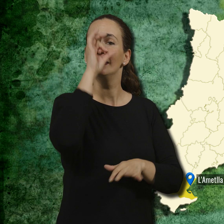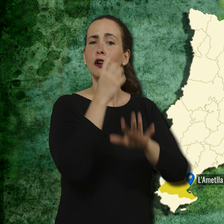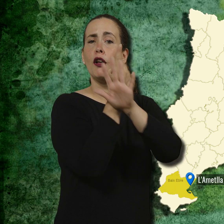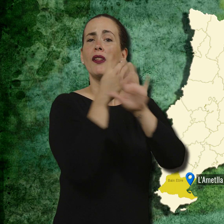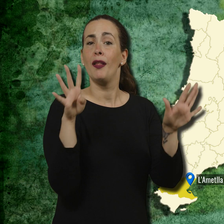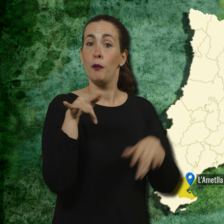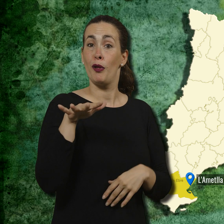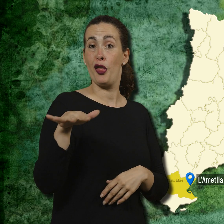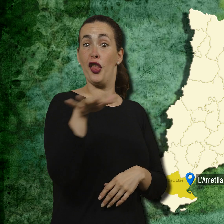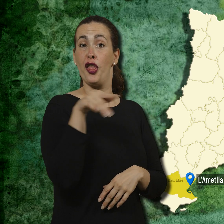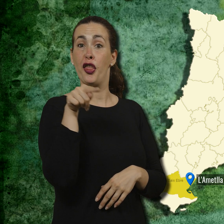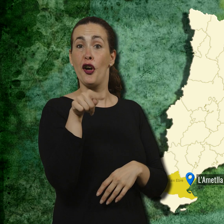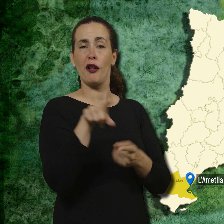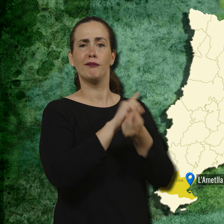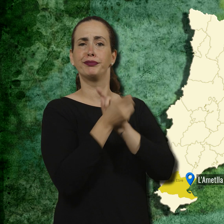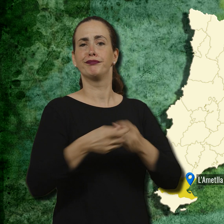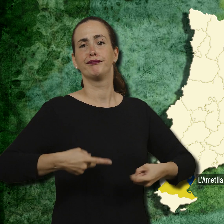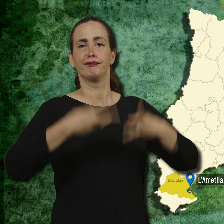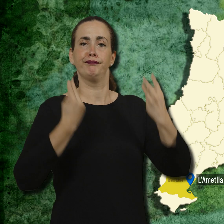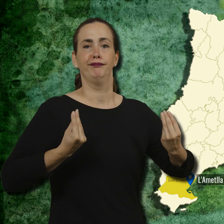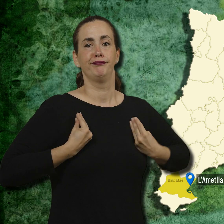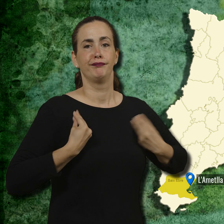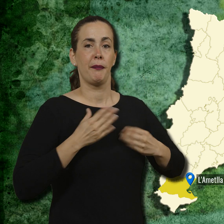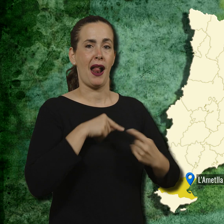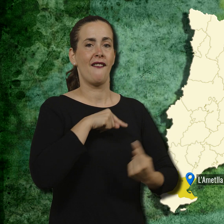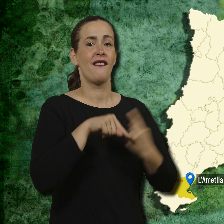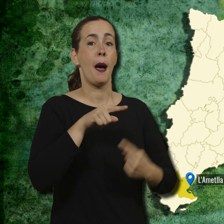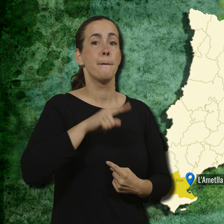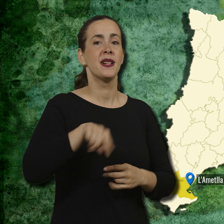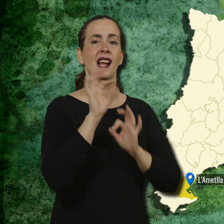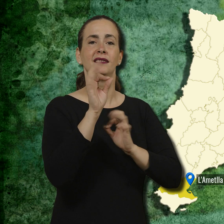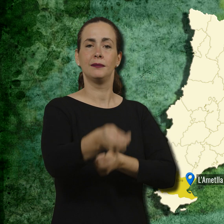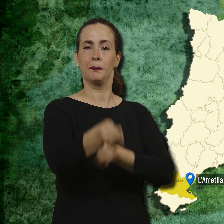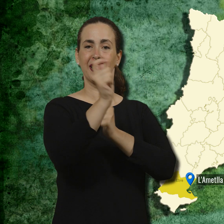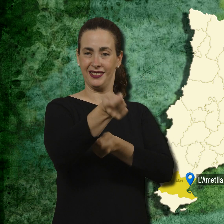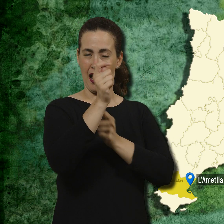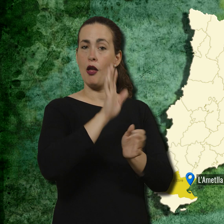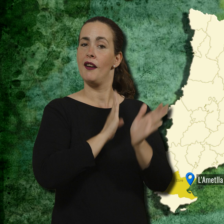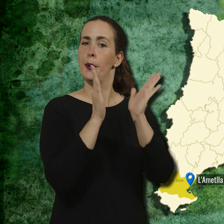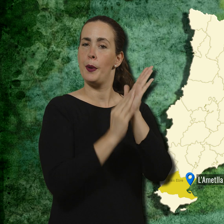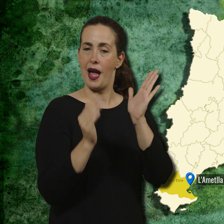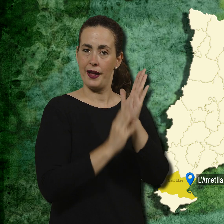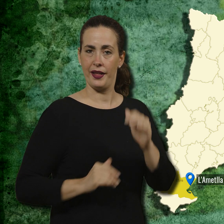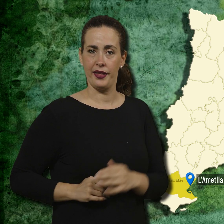es va convertir en la residència d'algunes famílies de pescadors valencians.